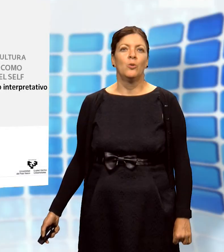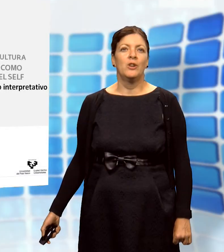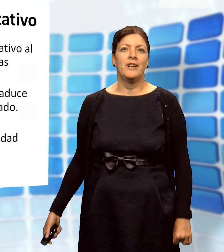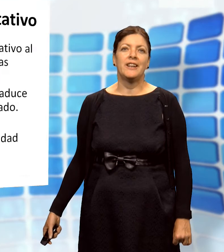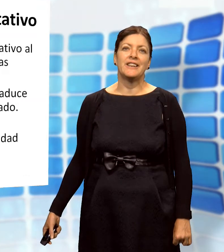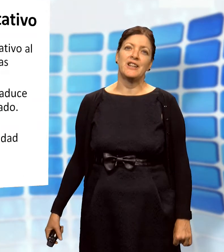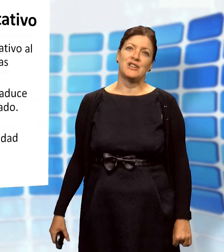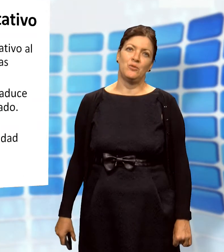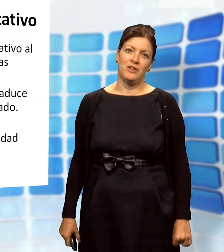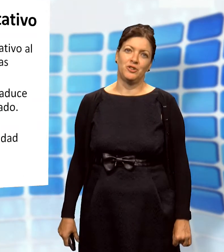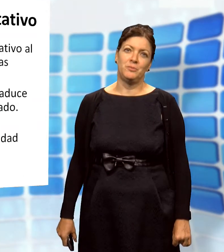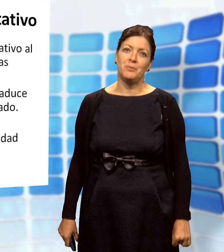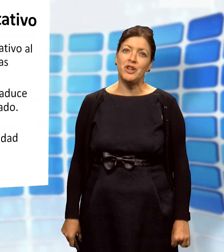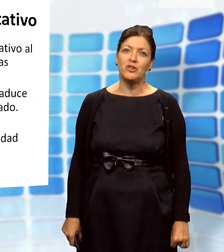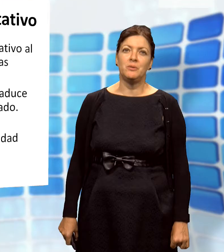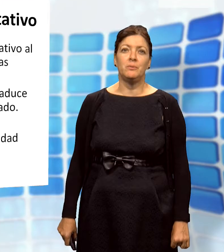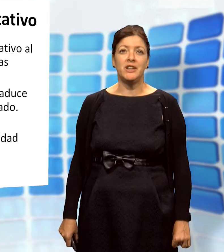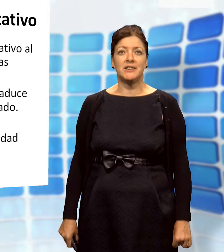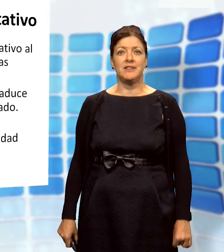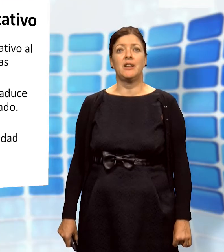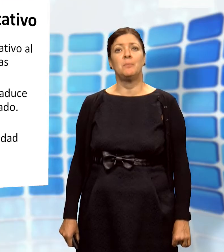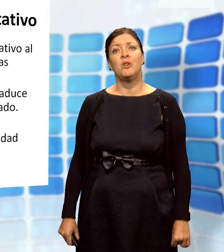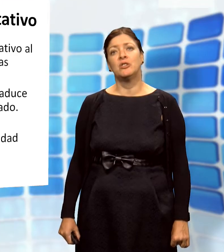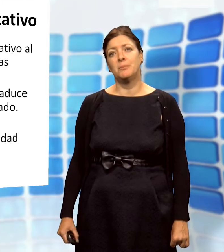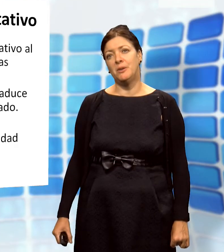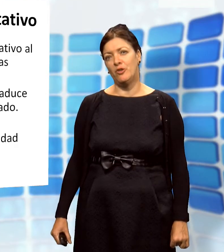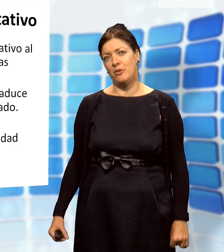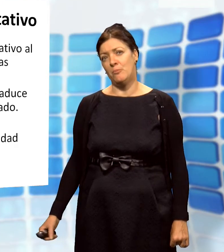Hola, encantada de saludaros. Bienvenidos y bienvenidas a este capítulo séptimo del